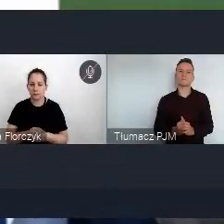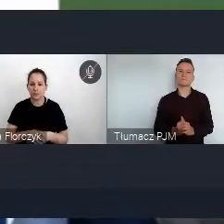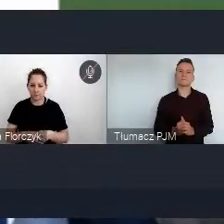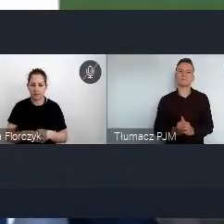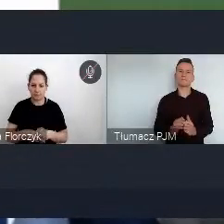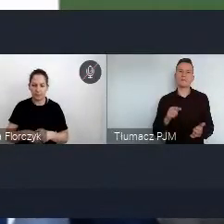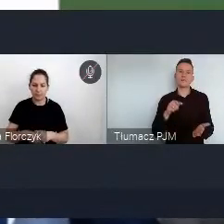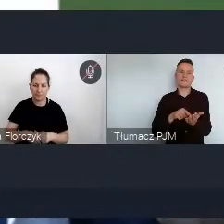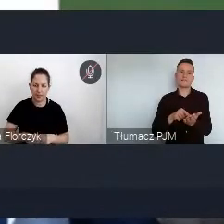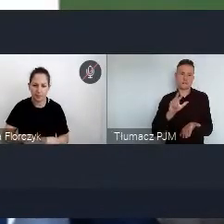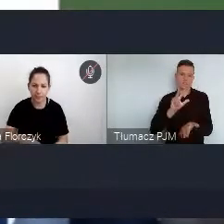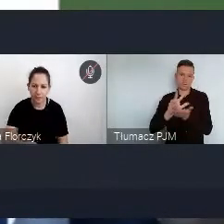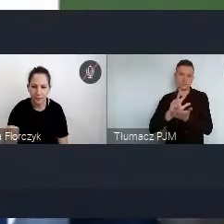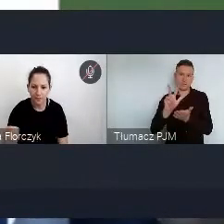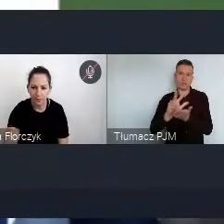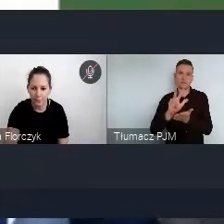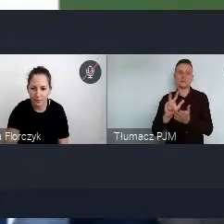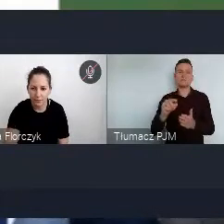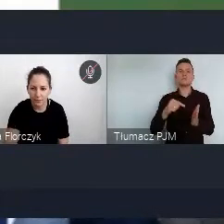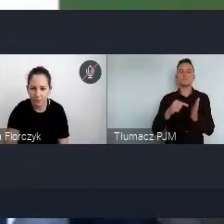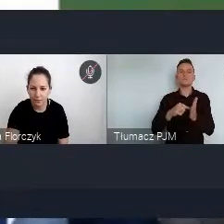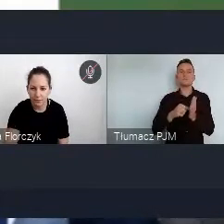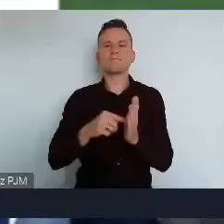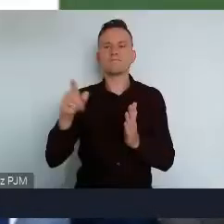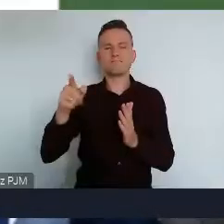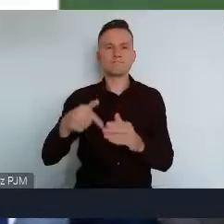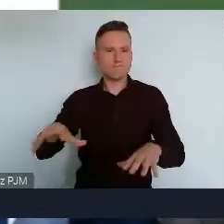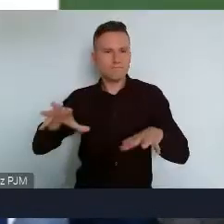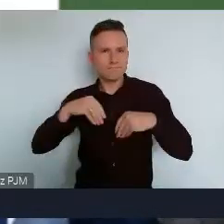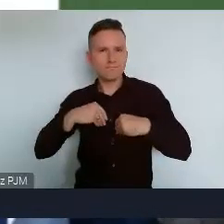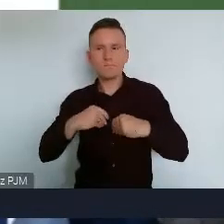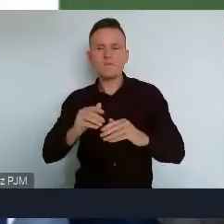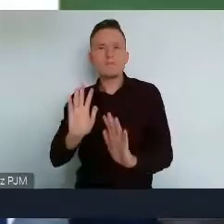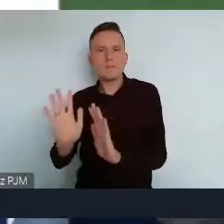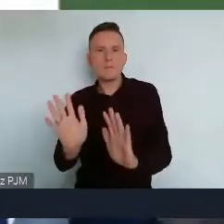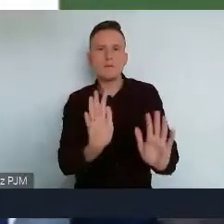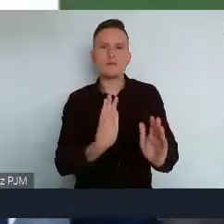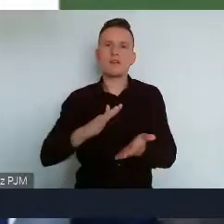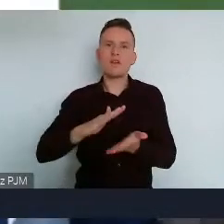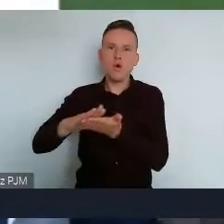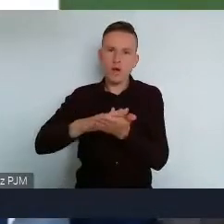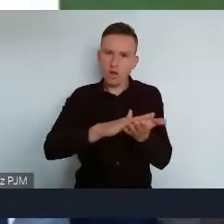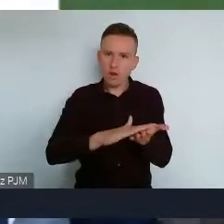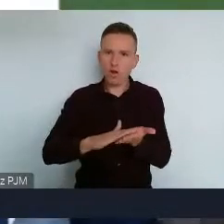dbanie o zabezpieczenie na przyszłość wody.